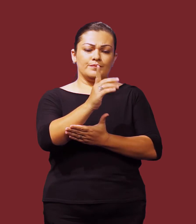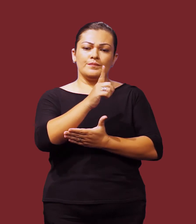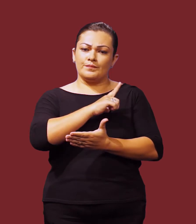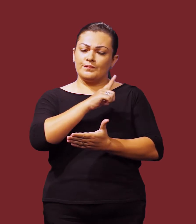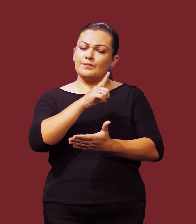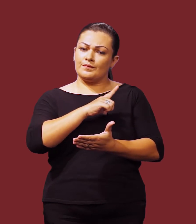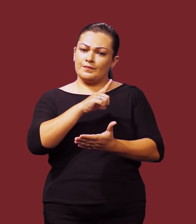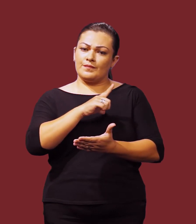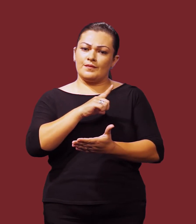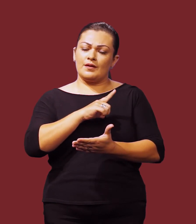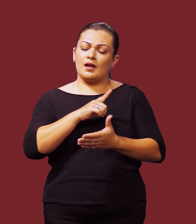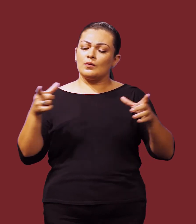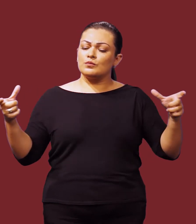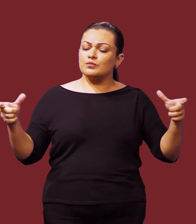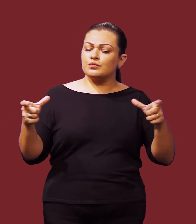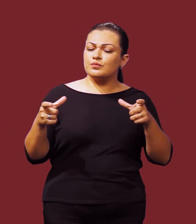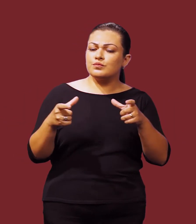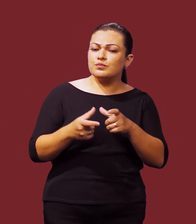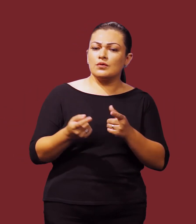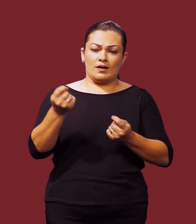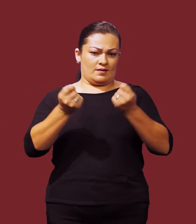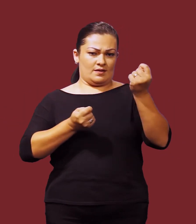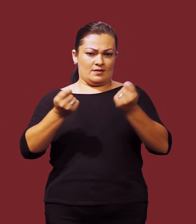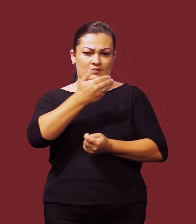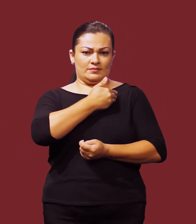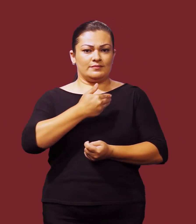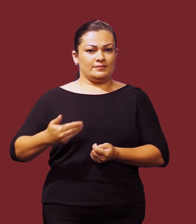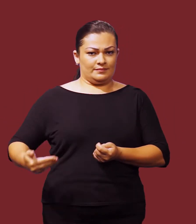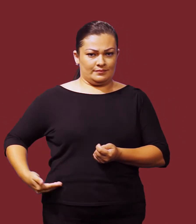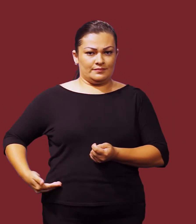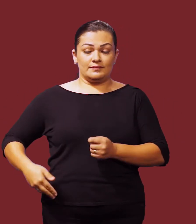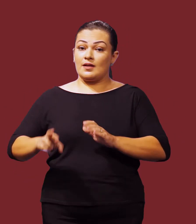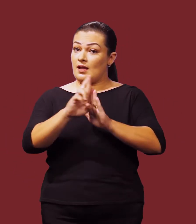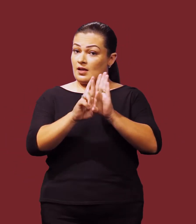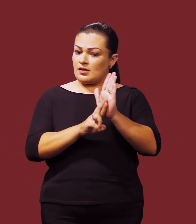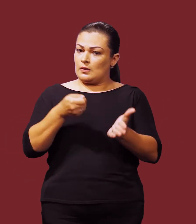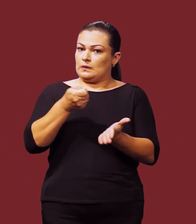Entre as matérias aprovadas tá a redução dos carros oficiais, as regras mais duras